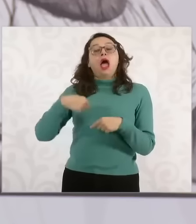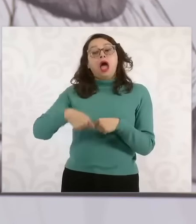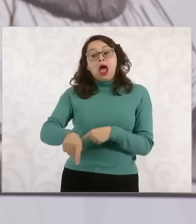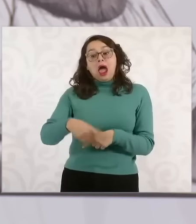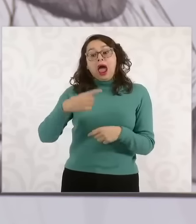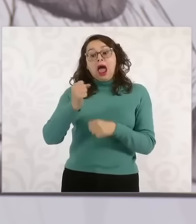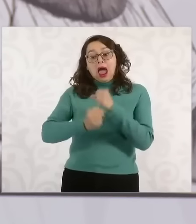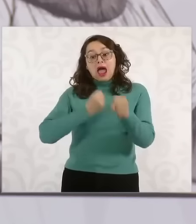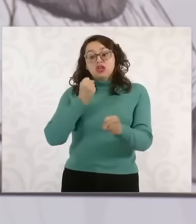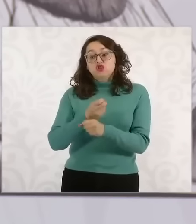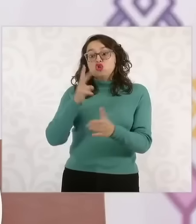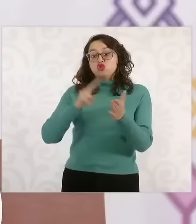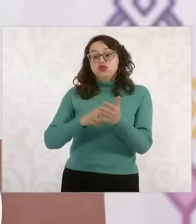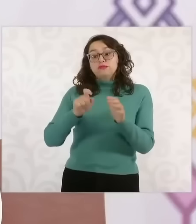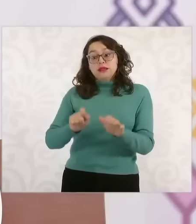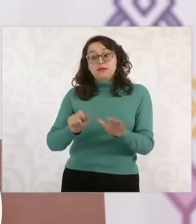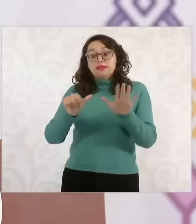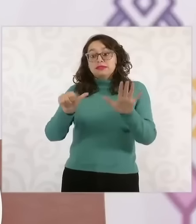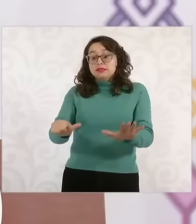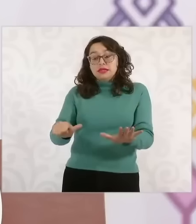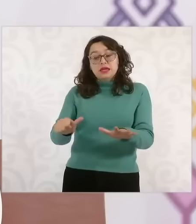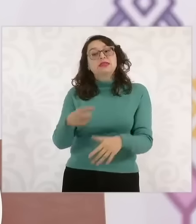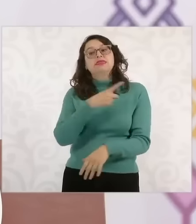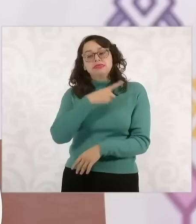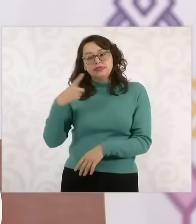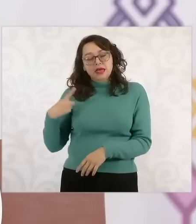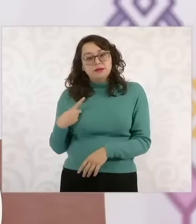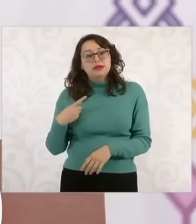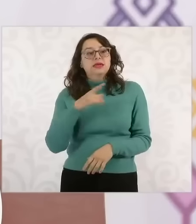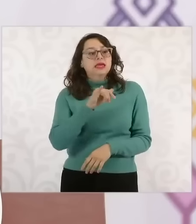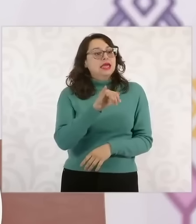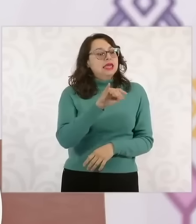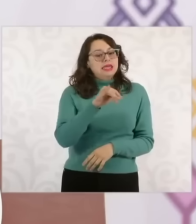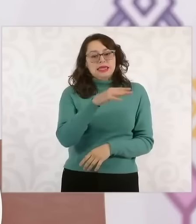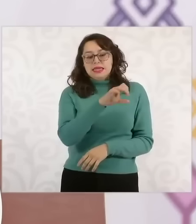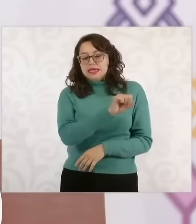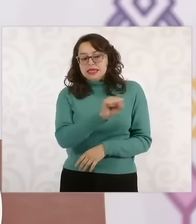acia. Si eres del IMS en el IMS, si eres del IS en el Iste, si eres del IMS Bienestar en el